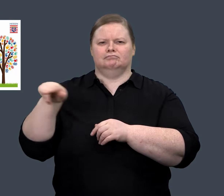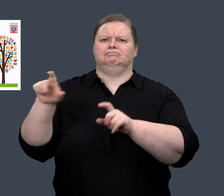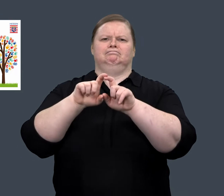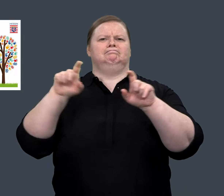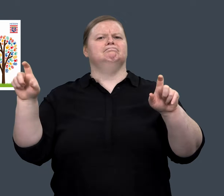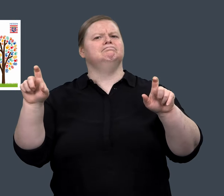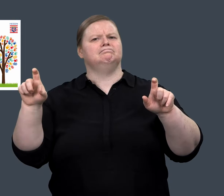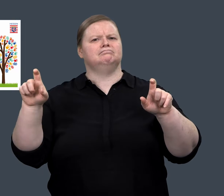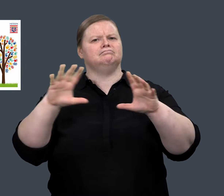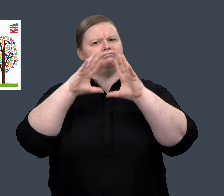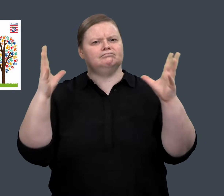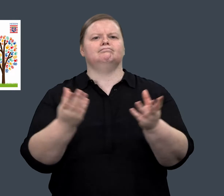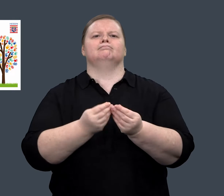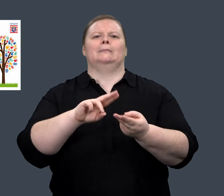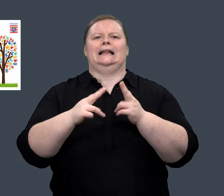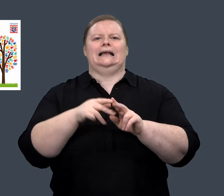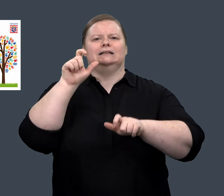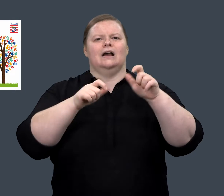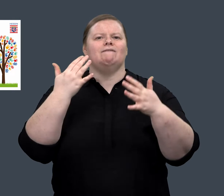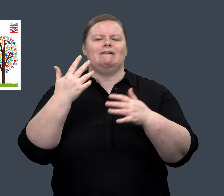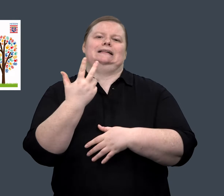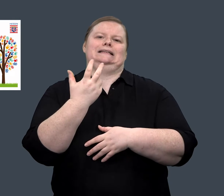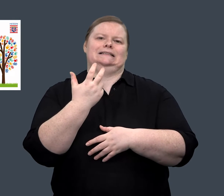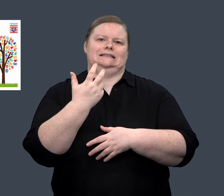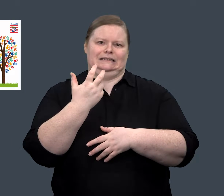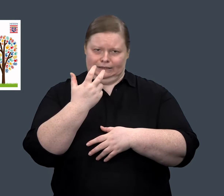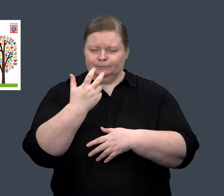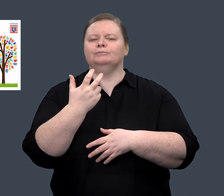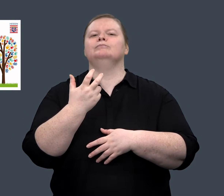Von den 30 weiteren Mitgliedern